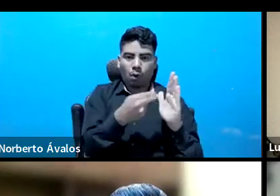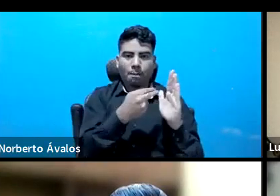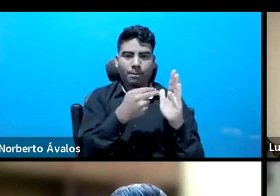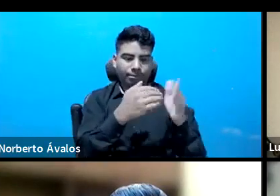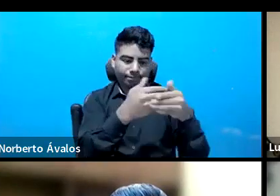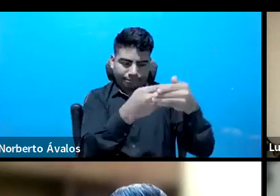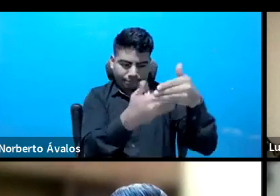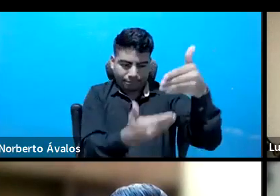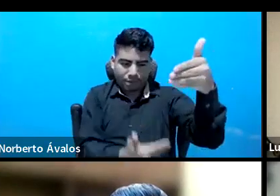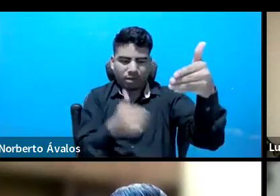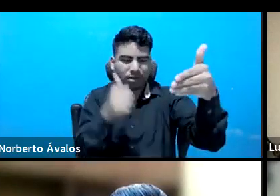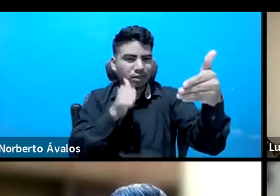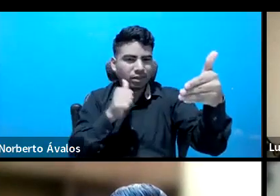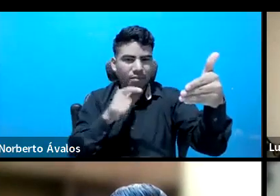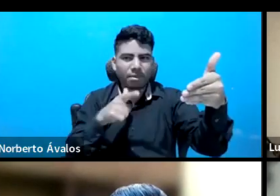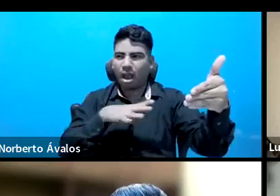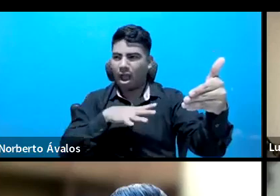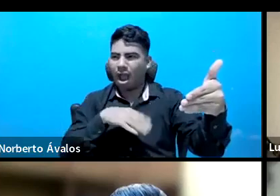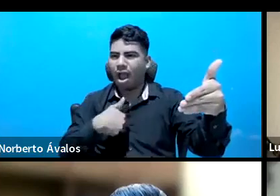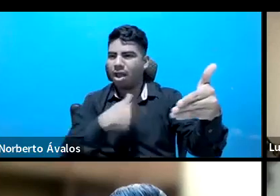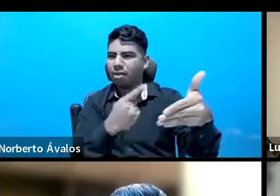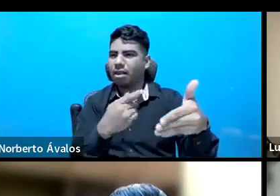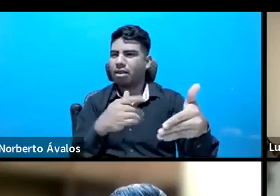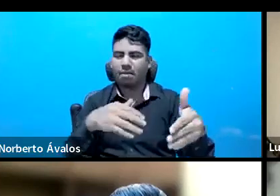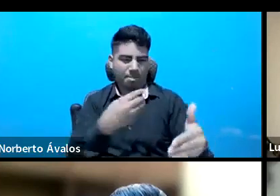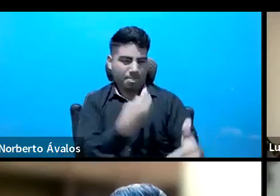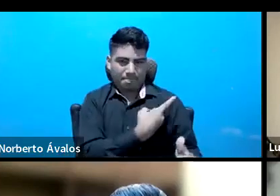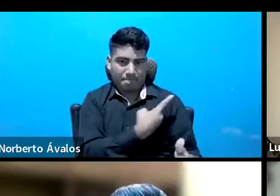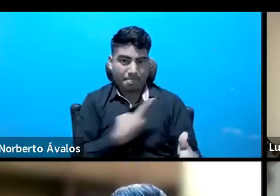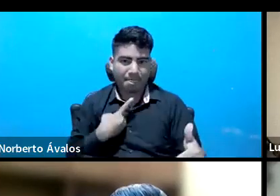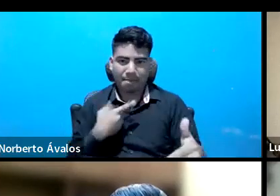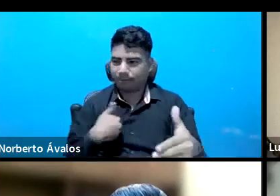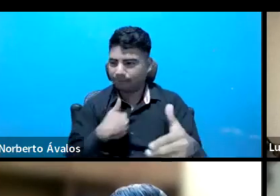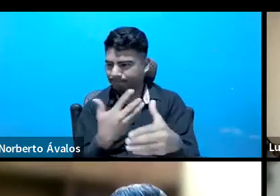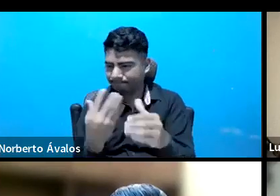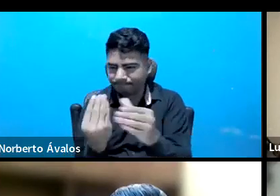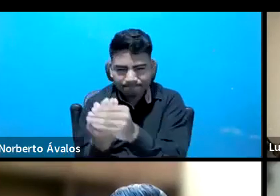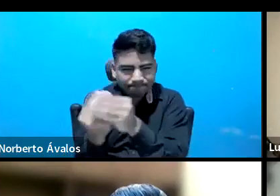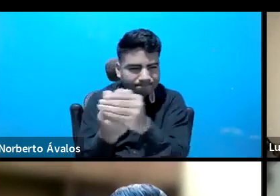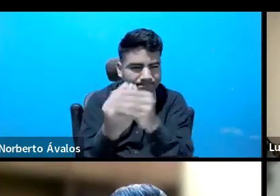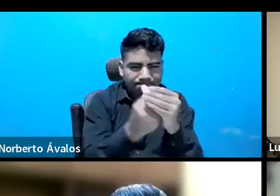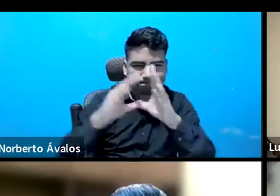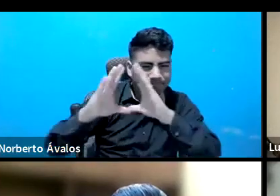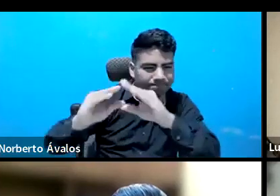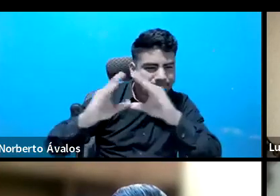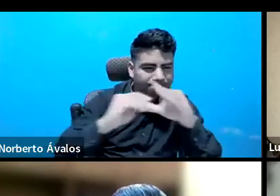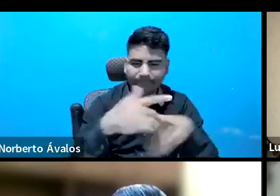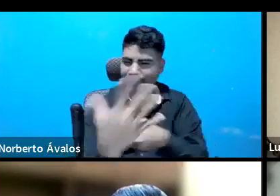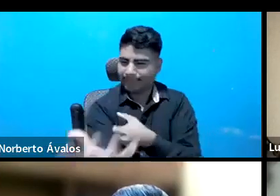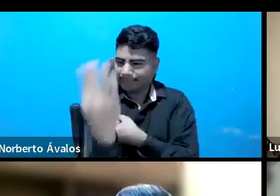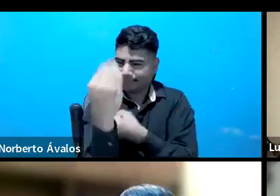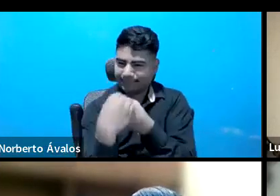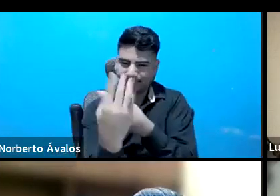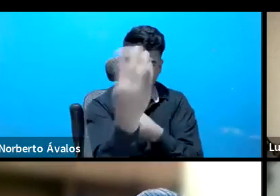también derivado de la Convención La tendencia es hacia la educación inclusiva, y educación inclusiva y entonces se pierde velado